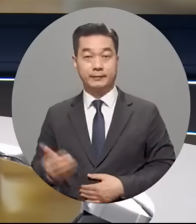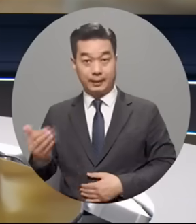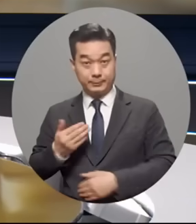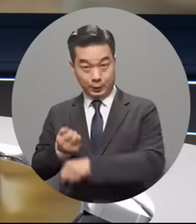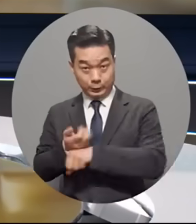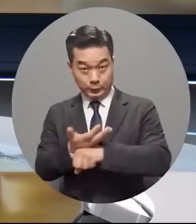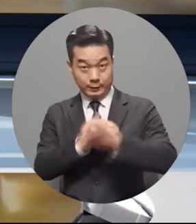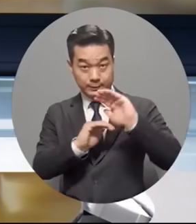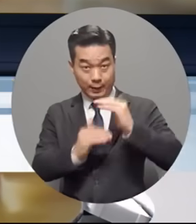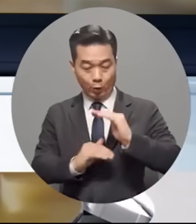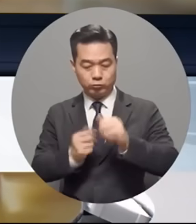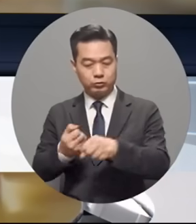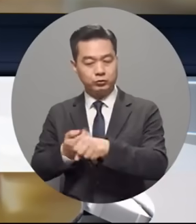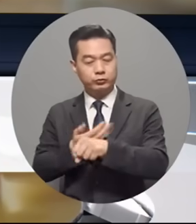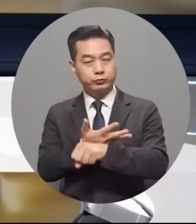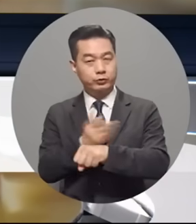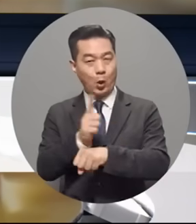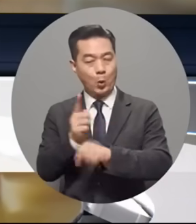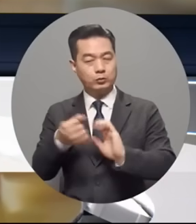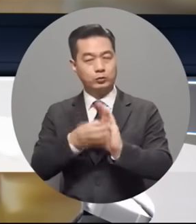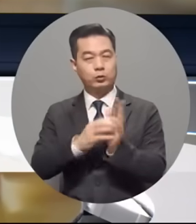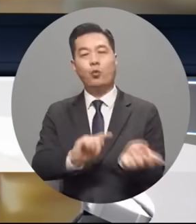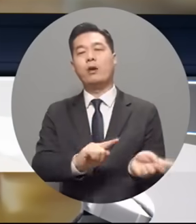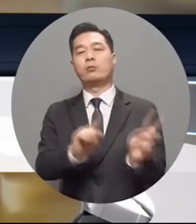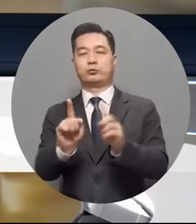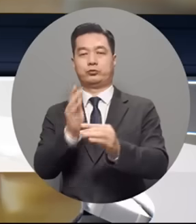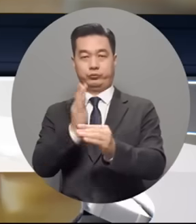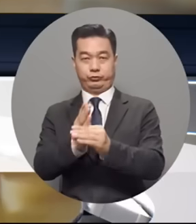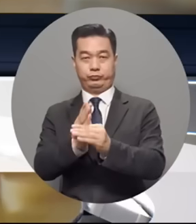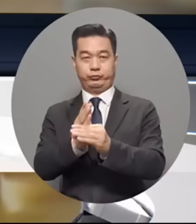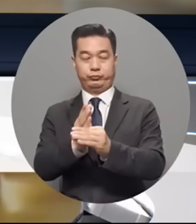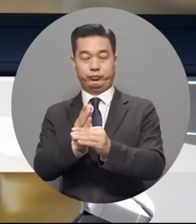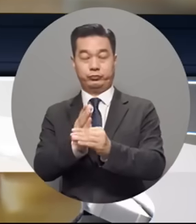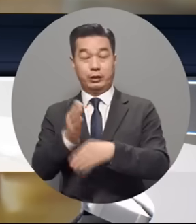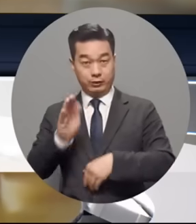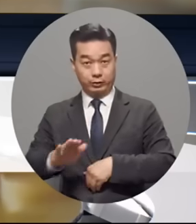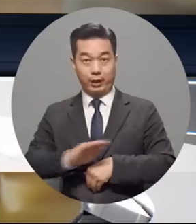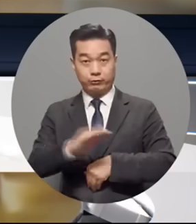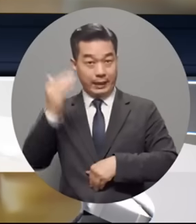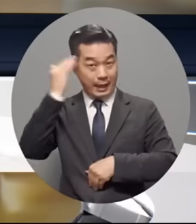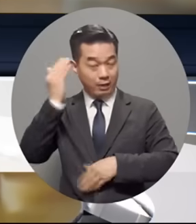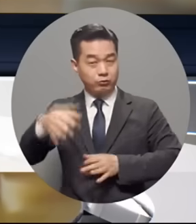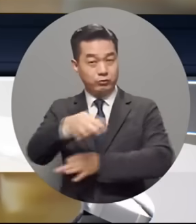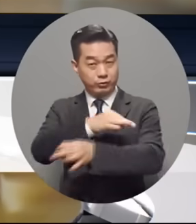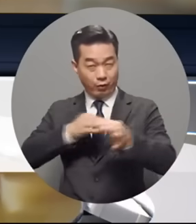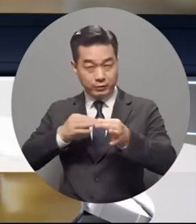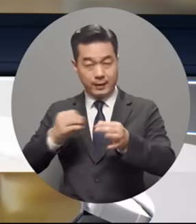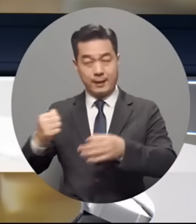(앵커) 앞서 전해드린 것처럼 수출은 어느정도 회복세를 보이고 있지만 수출과 함께